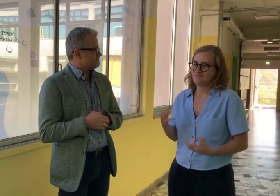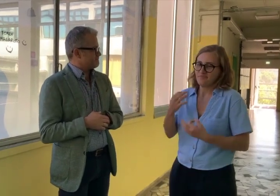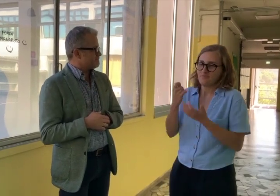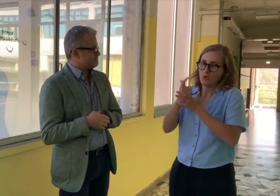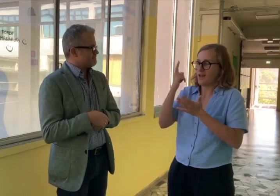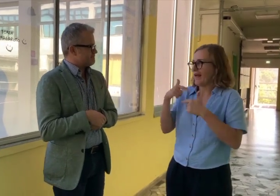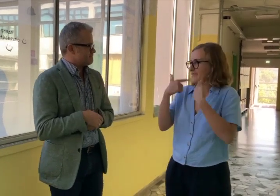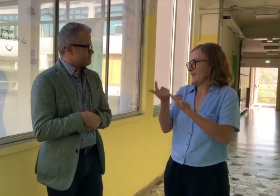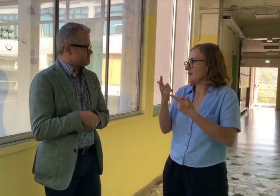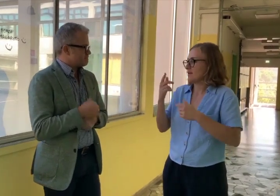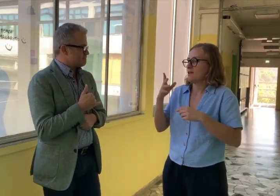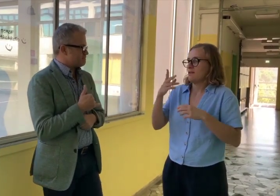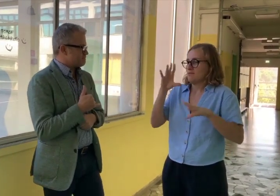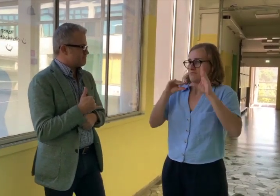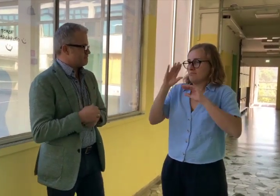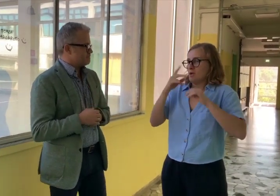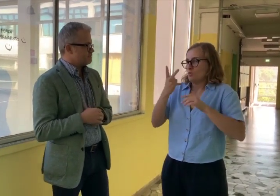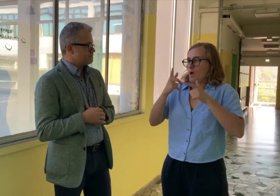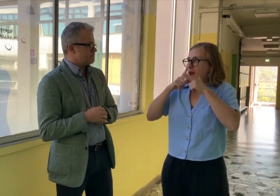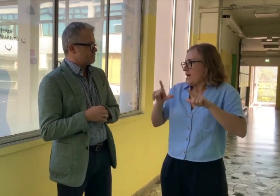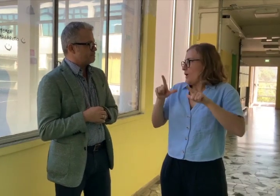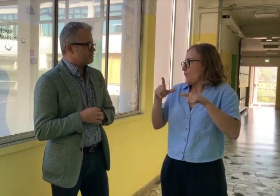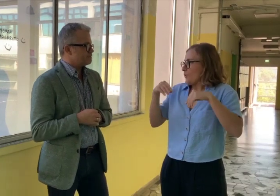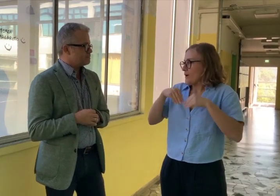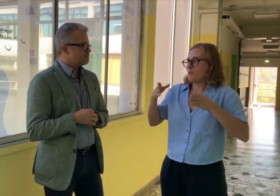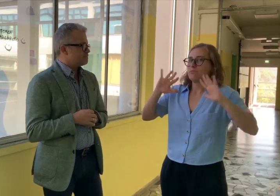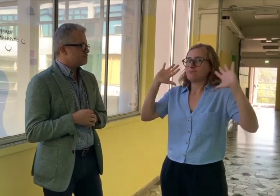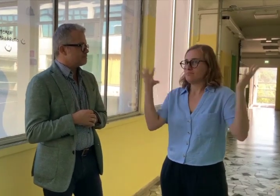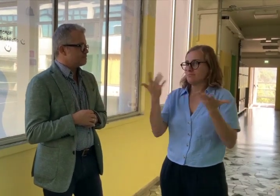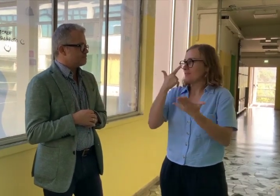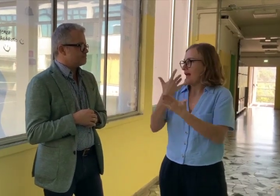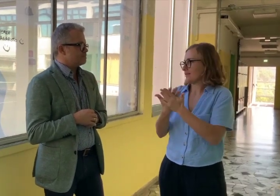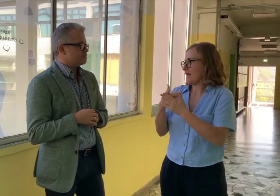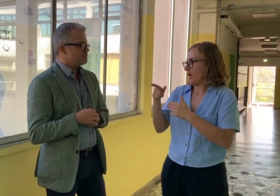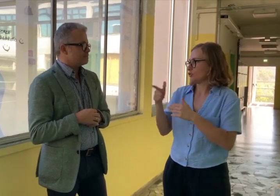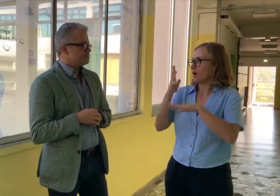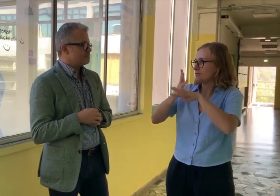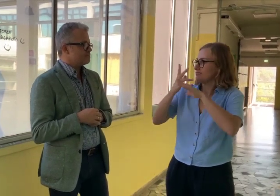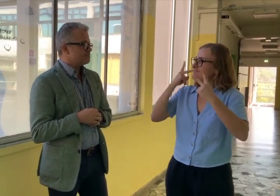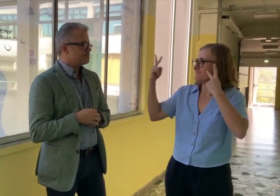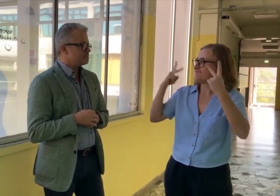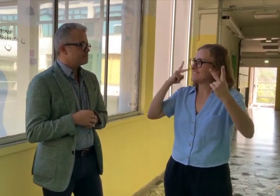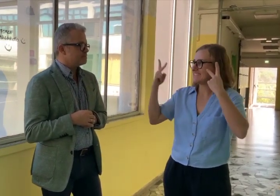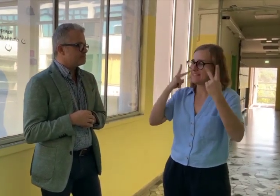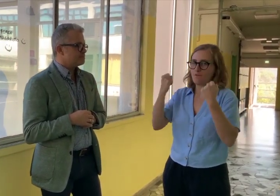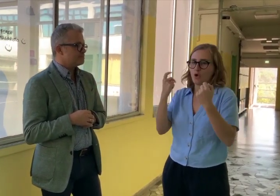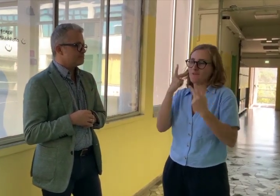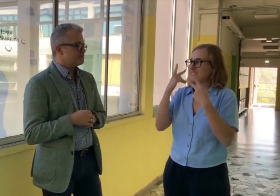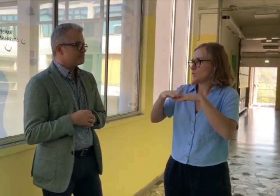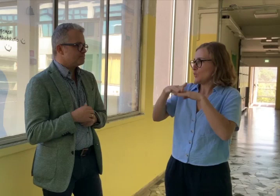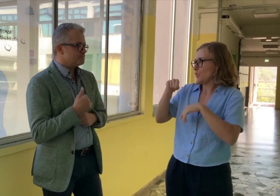Bene, quindi è importante che lo studente apprenda entrambe le lingue in un ambiente adatto con forte uso di elementi visivi.